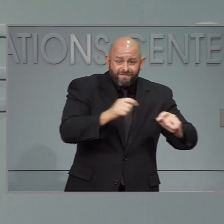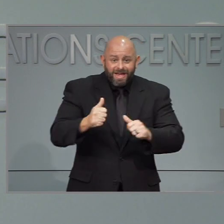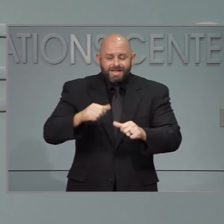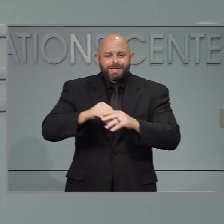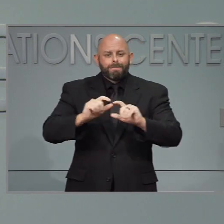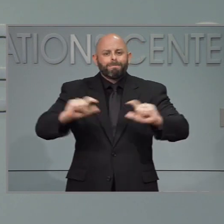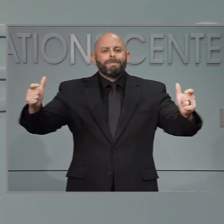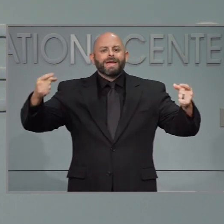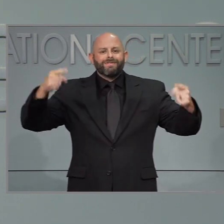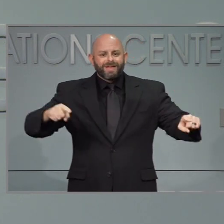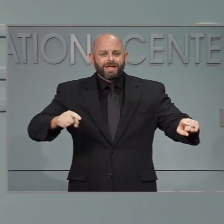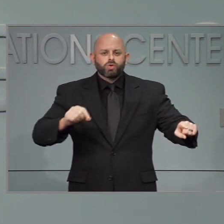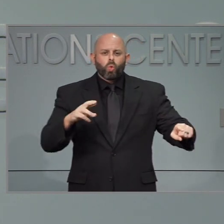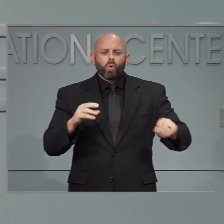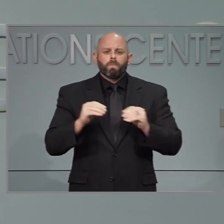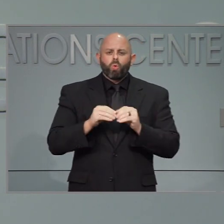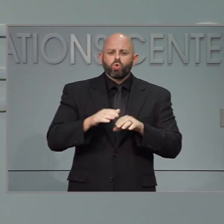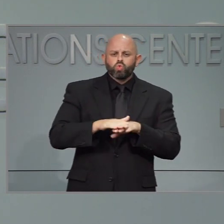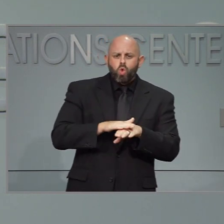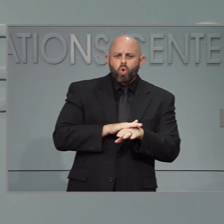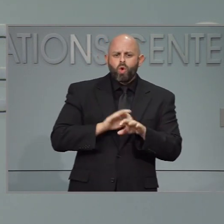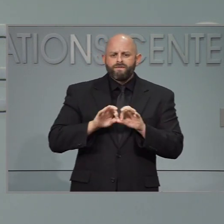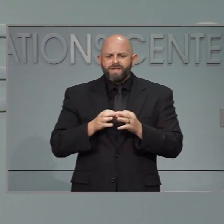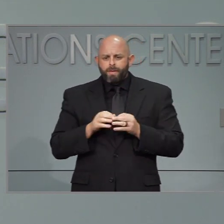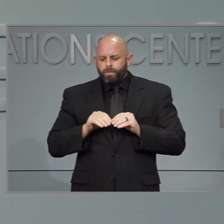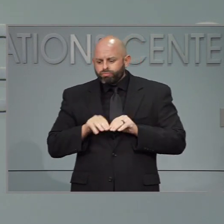las miembros de la familia nos pueden decir que están diciendo